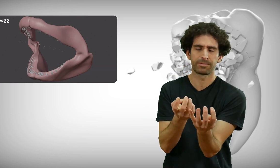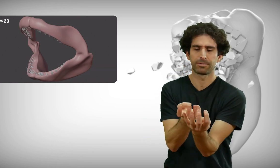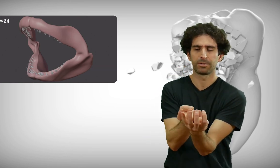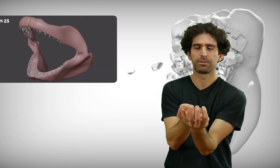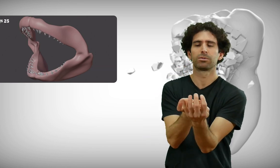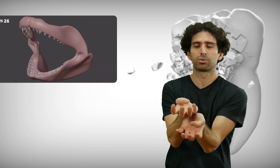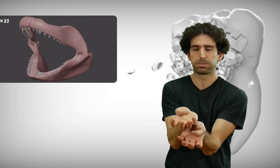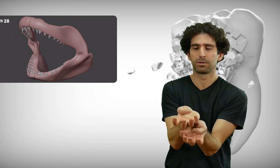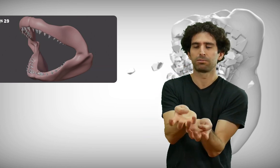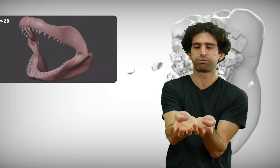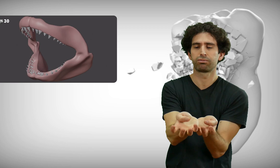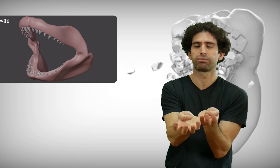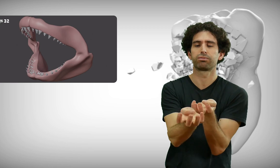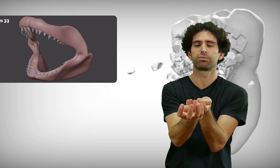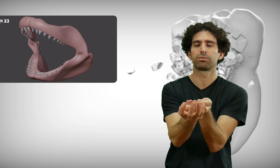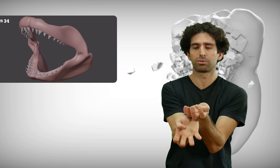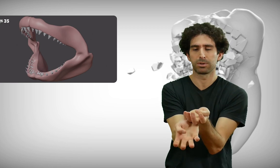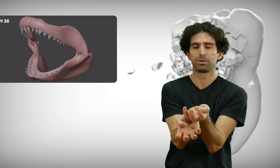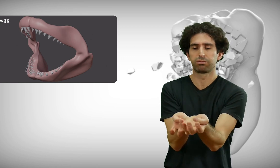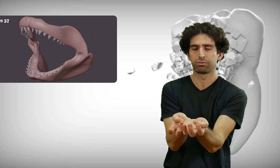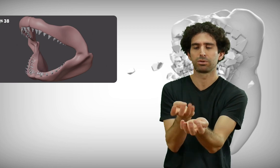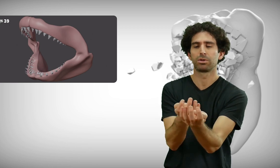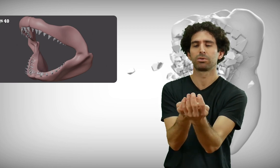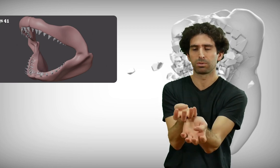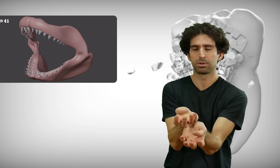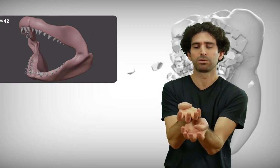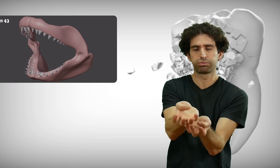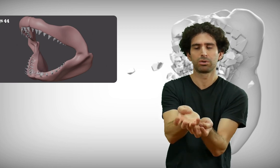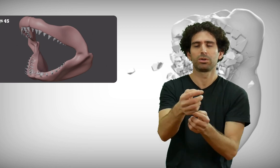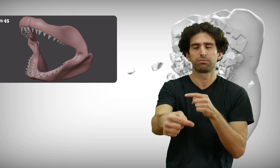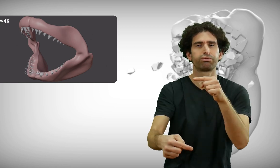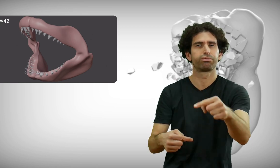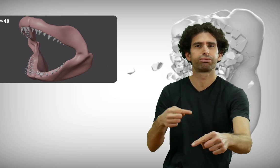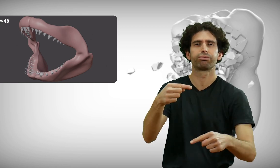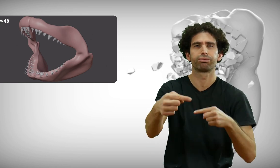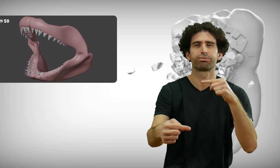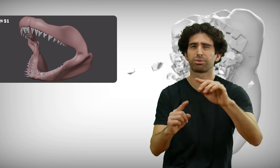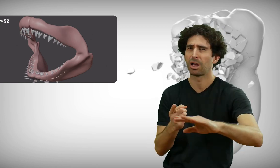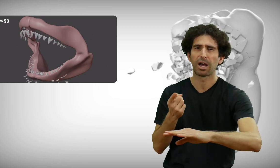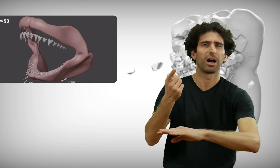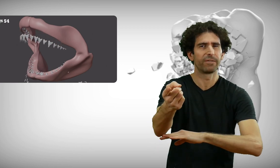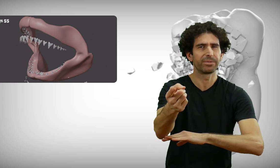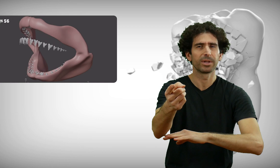elles tombent et sont remplacées par la rangée de derrière et ainsi de suite. Ce renouvellement se déroule à vie.